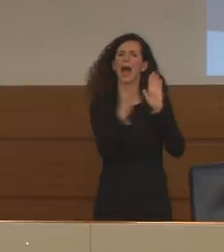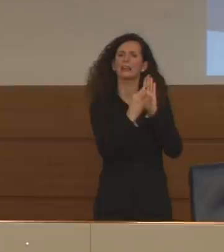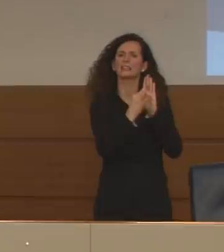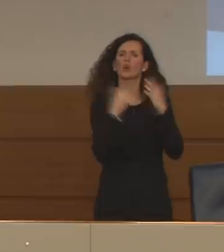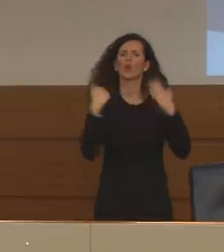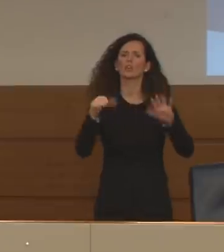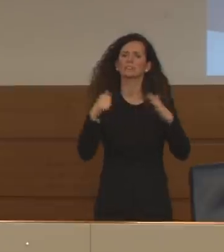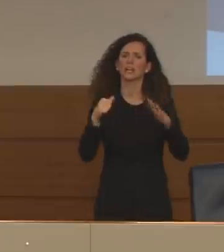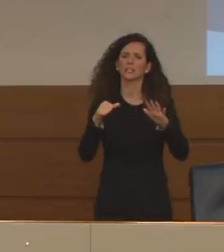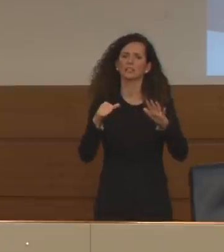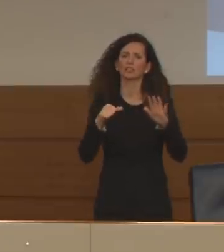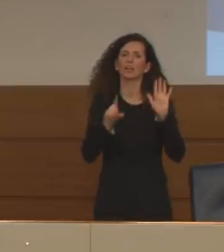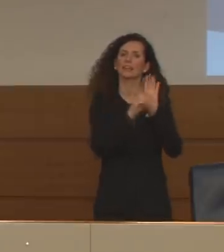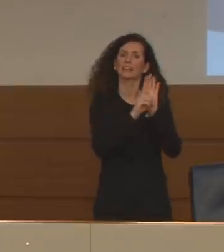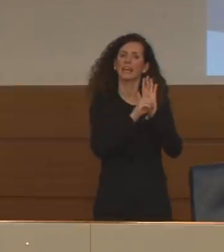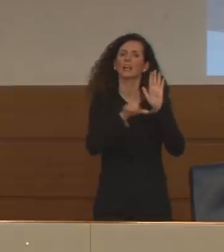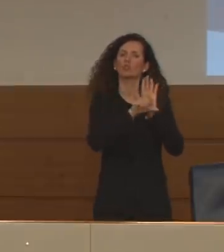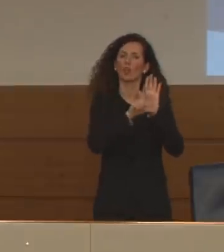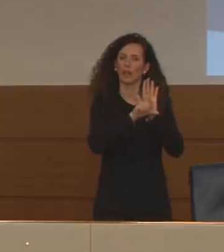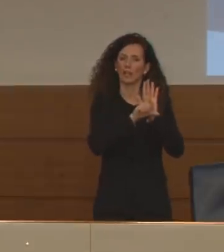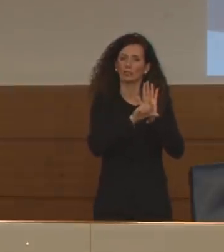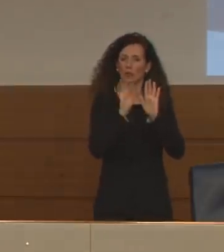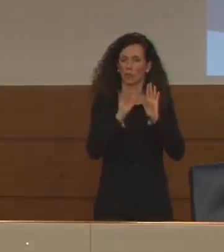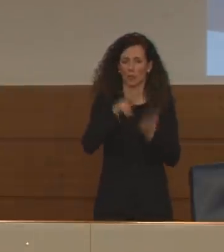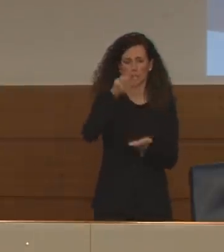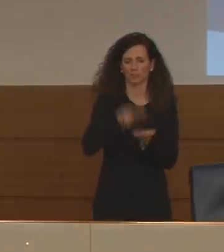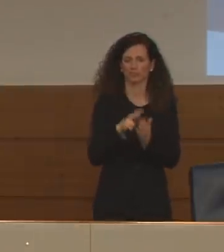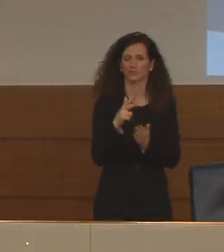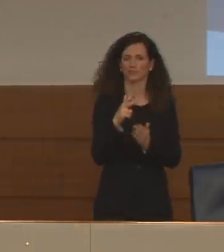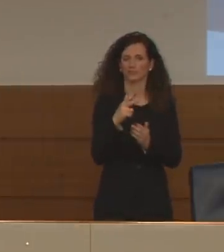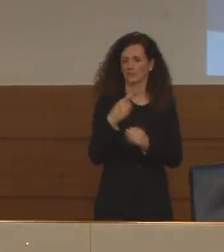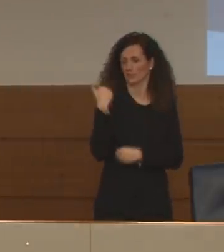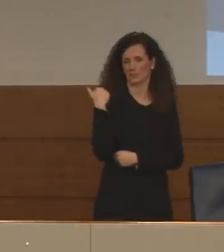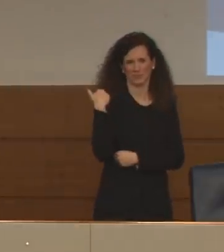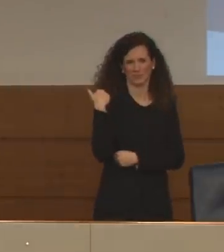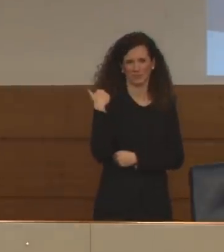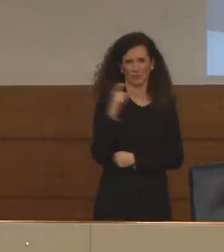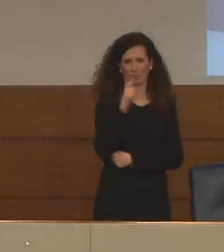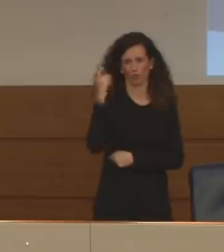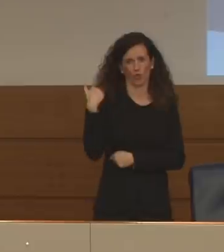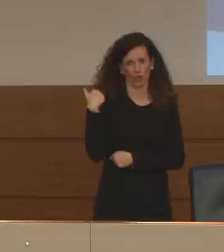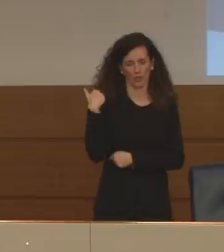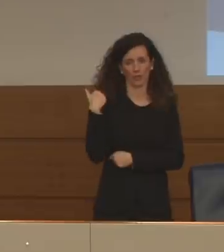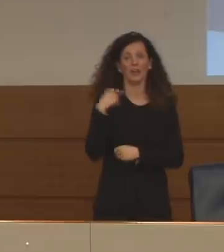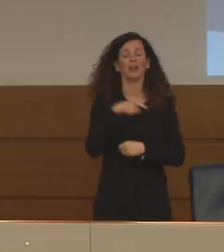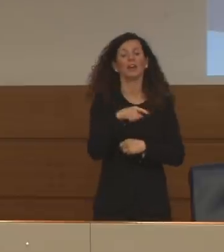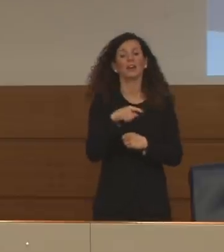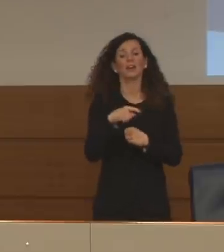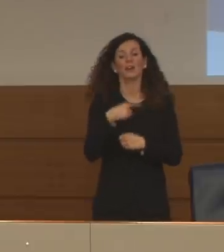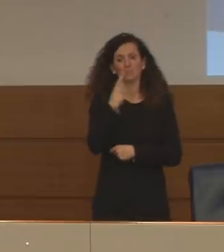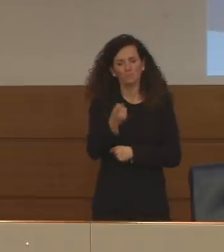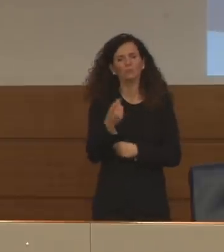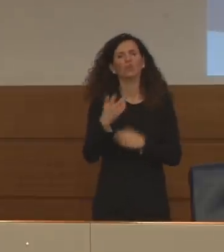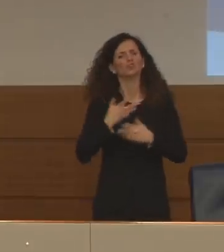decreto legge appena varato l'altro giorno, la possibilità di produrre e